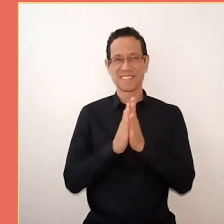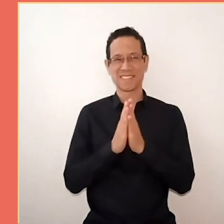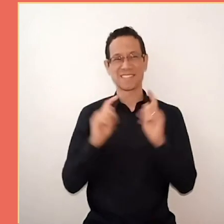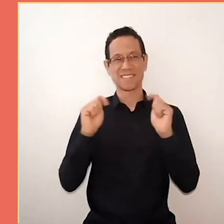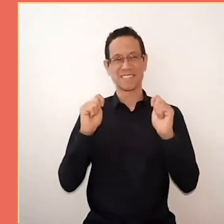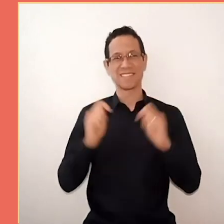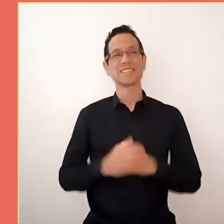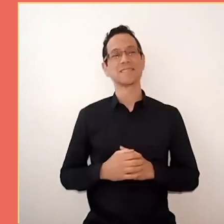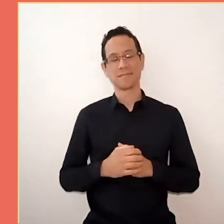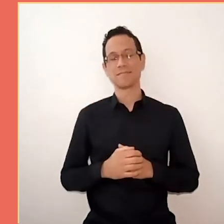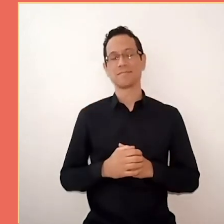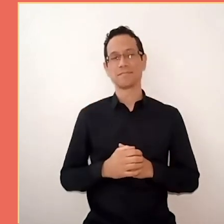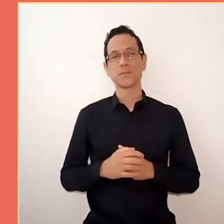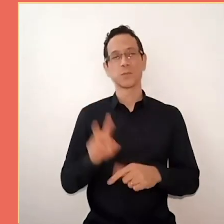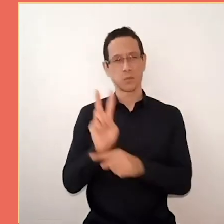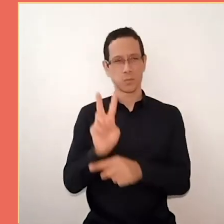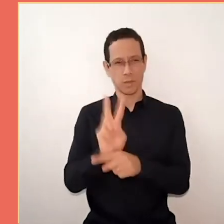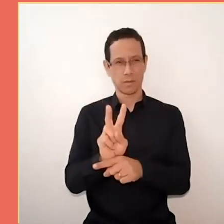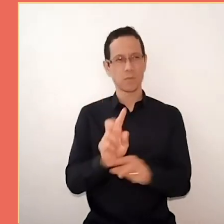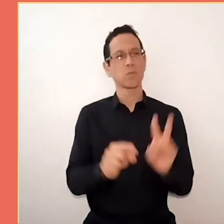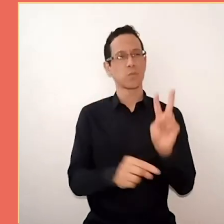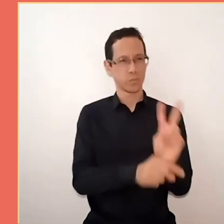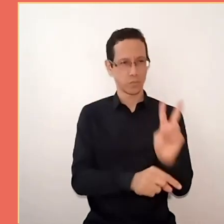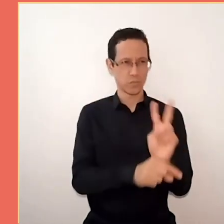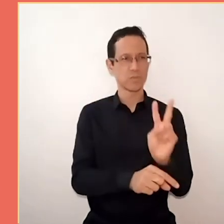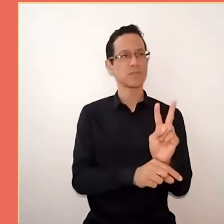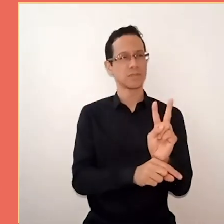E se cuidem, se cuidem, se cuidem muito.